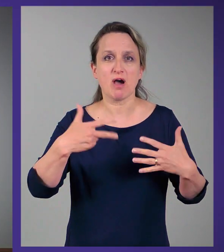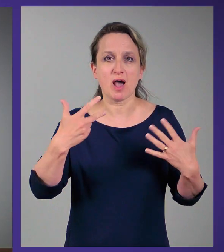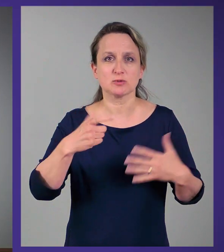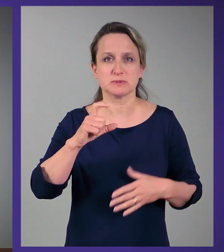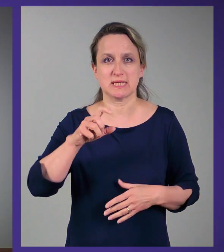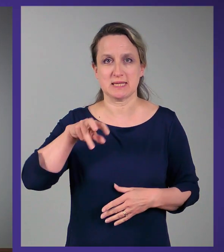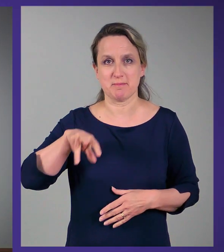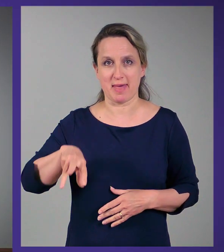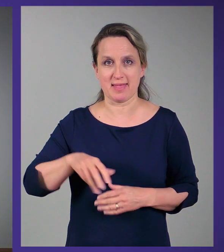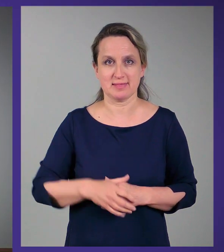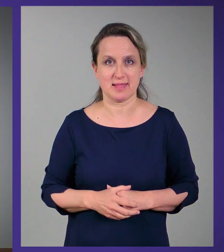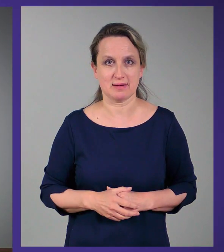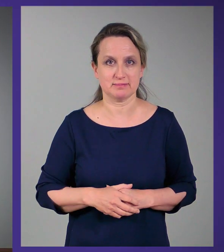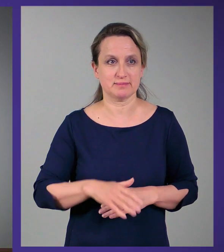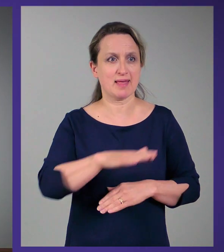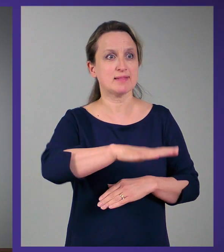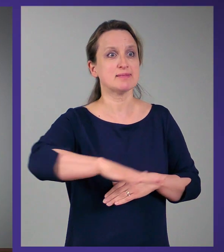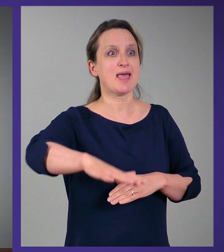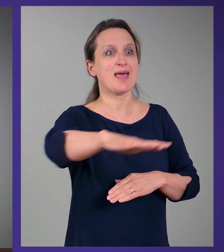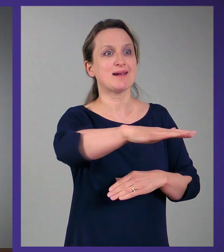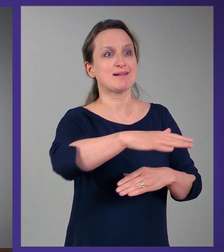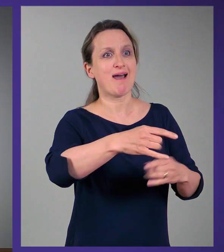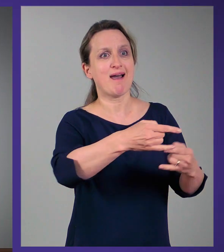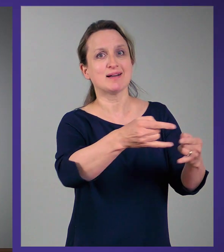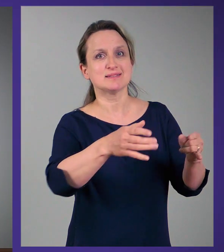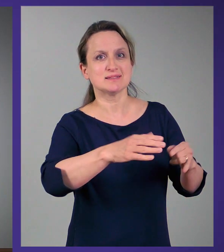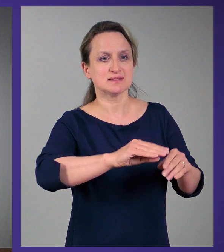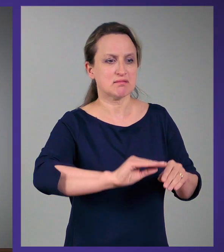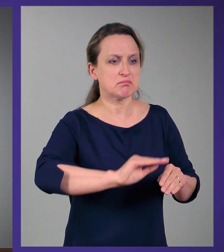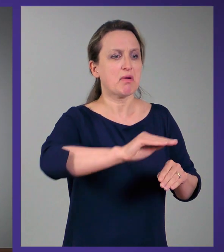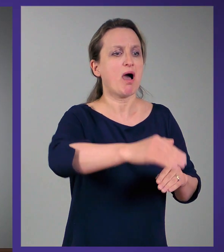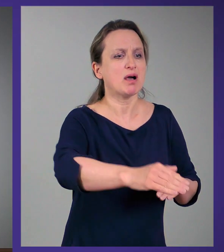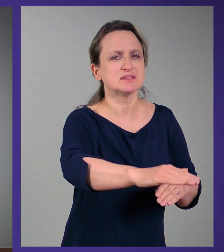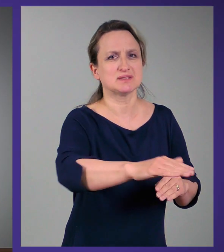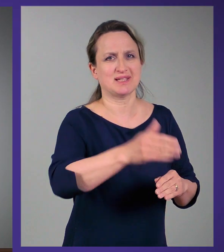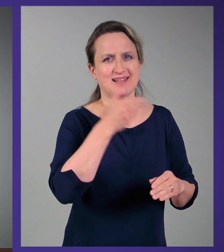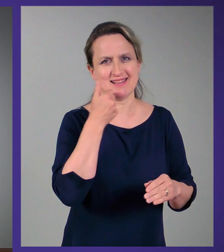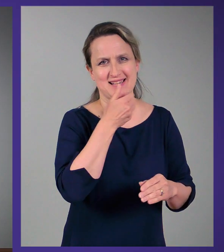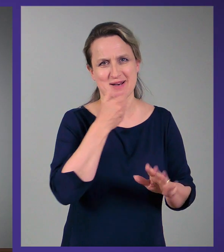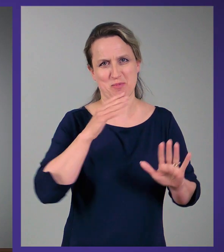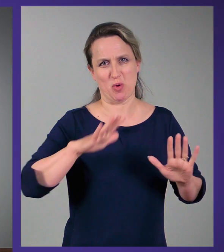Terrassile aga võiks saada ilma astmeteta. väliterrassile